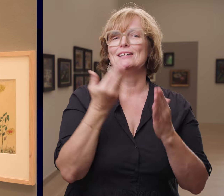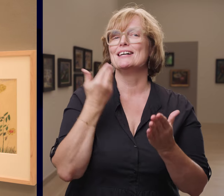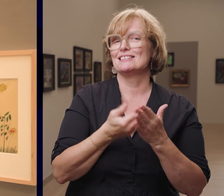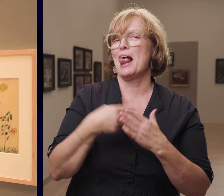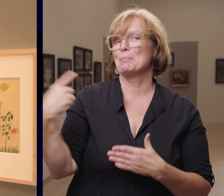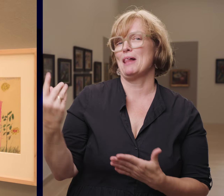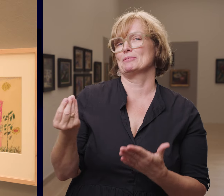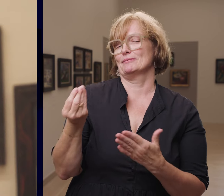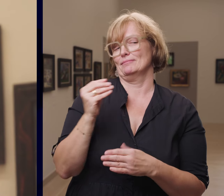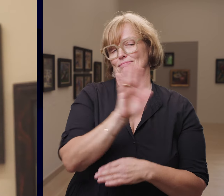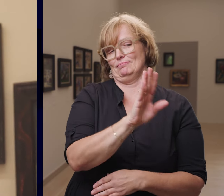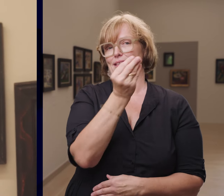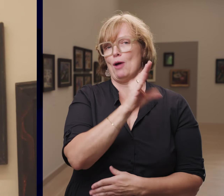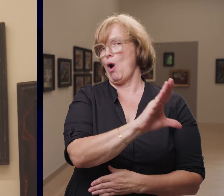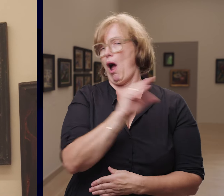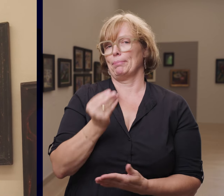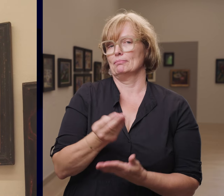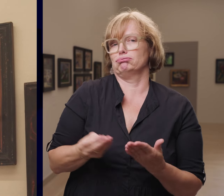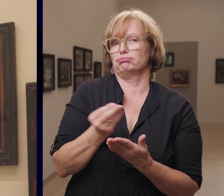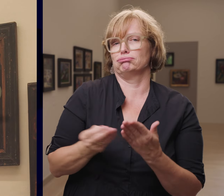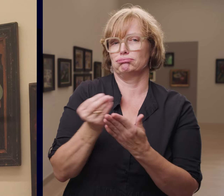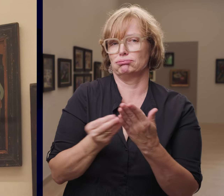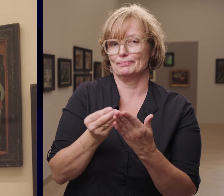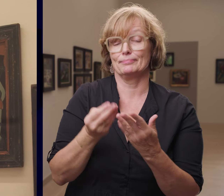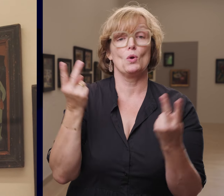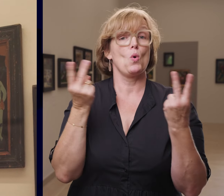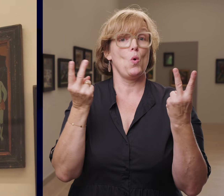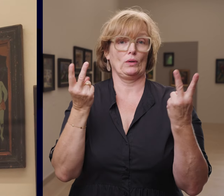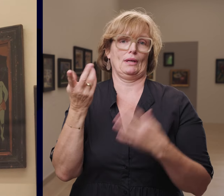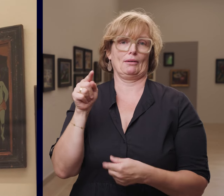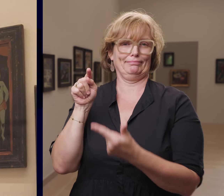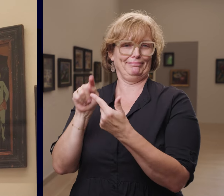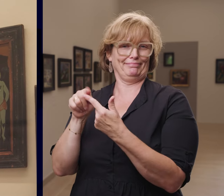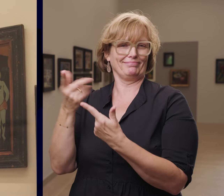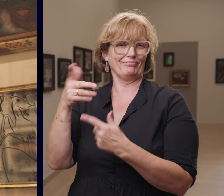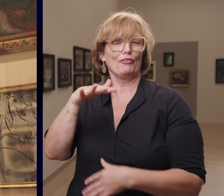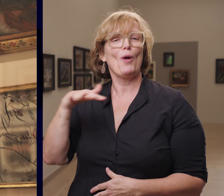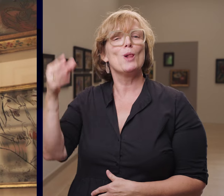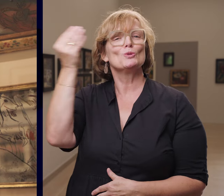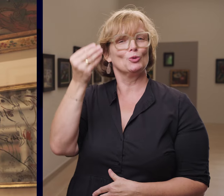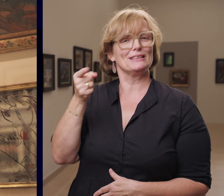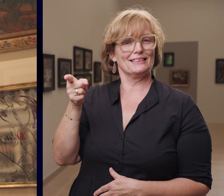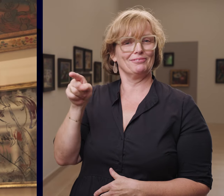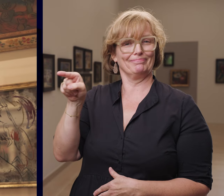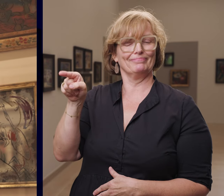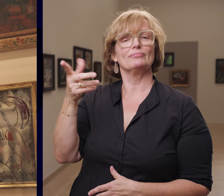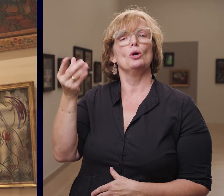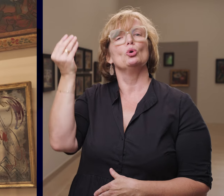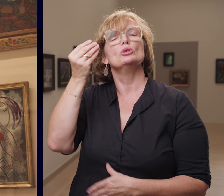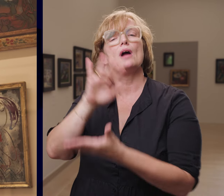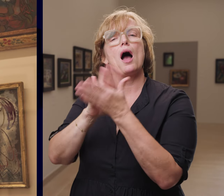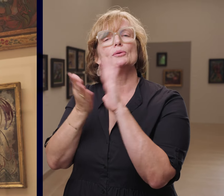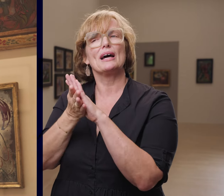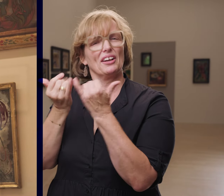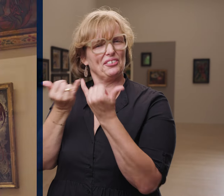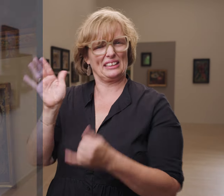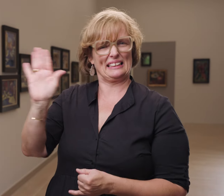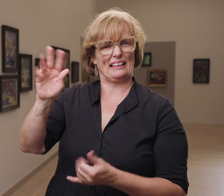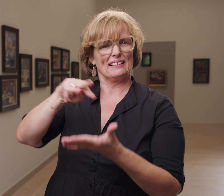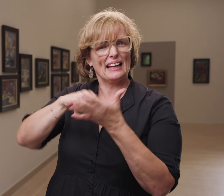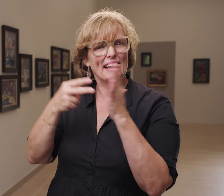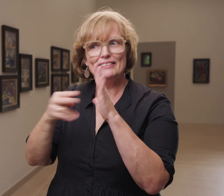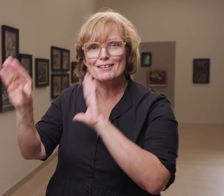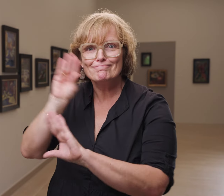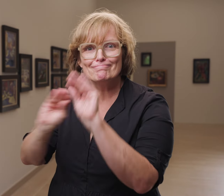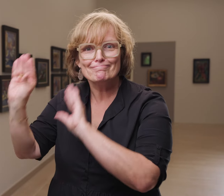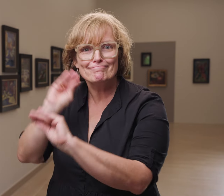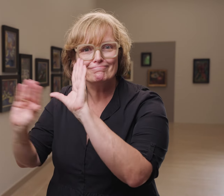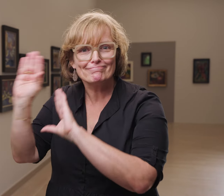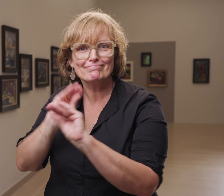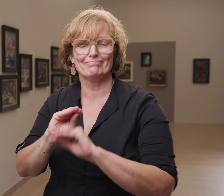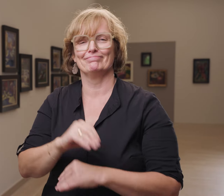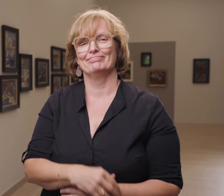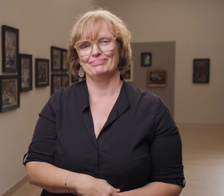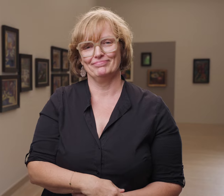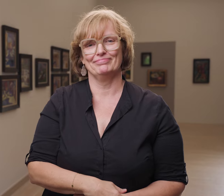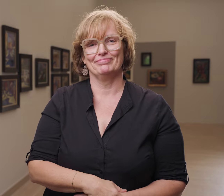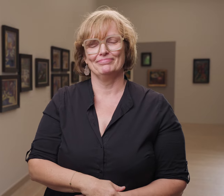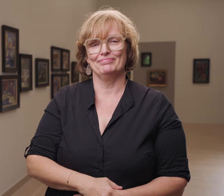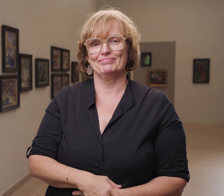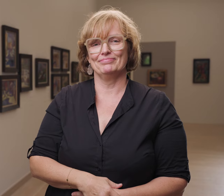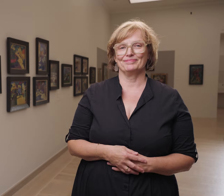Deshalb kopierte sie zum Beispiel Kinderzeichnungen oder lernte Kunsthandwerkstechniken.